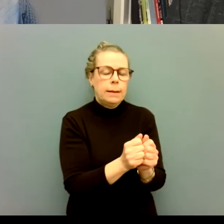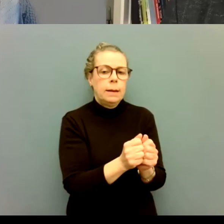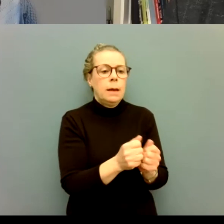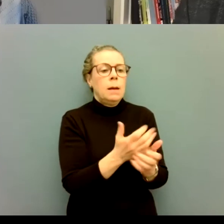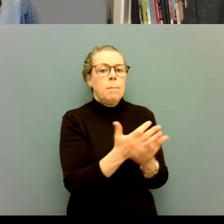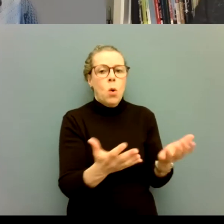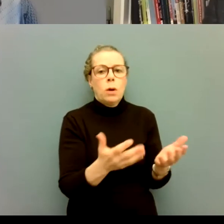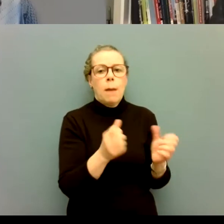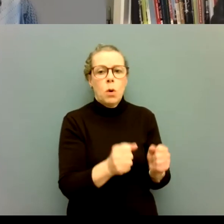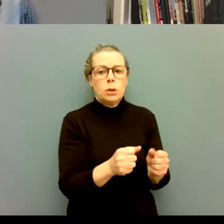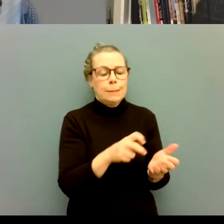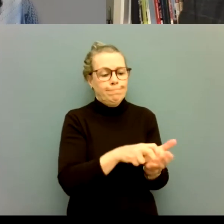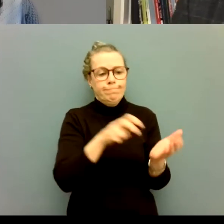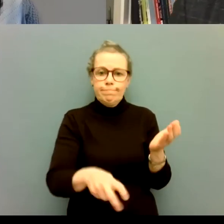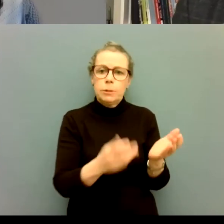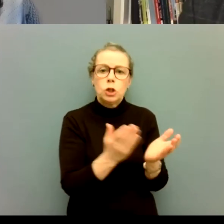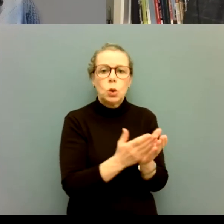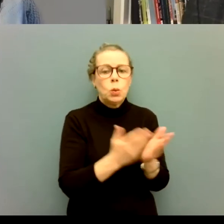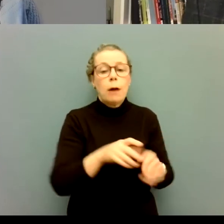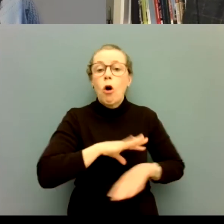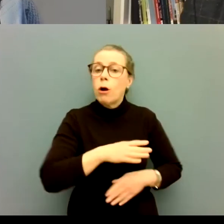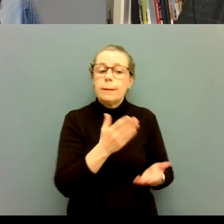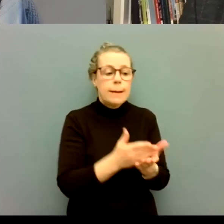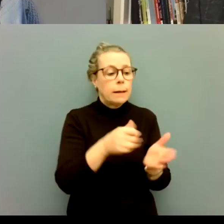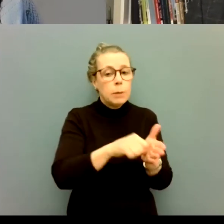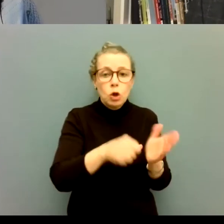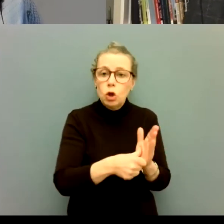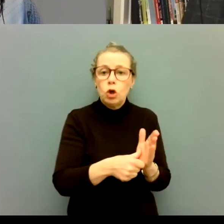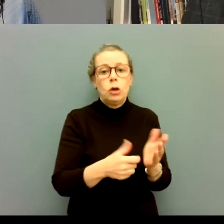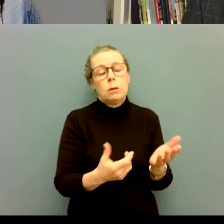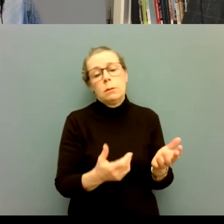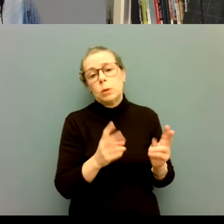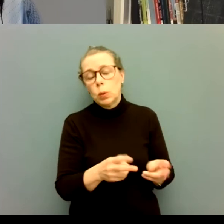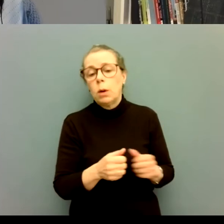Många tvingas lämna grundskola med ofullständiga betyg.